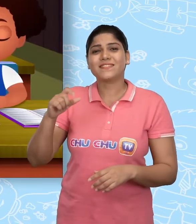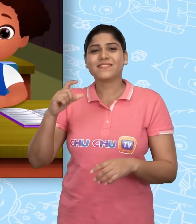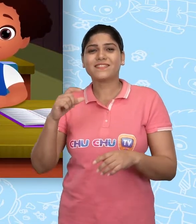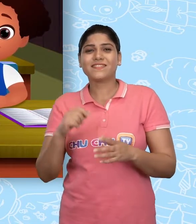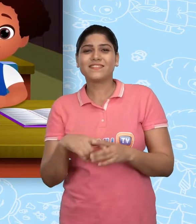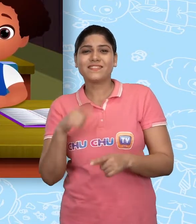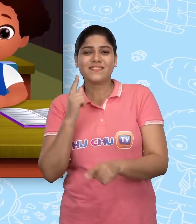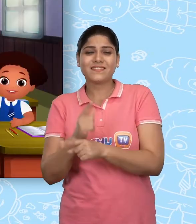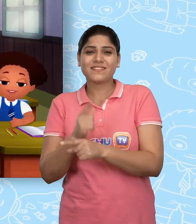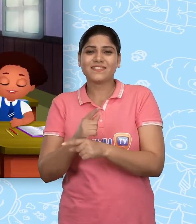जी Miss Dorothy.